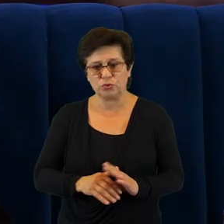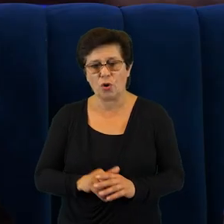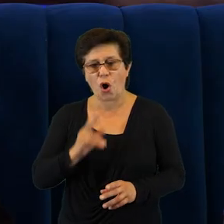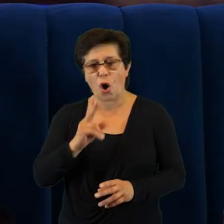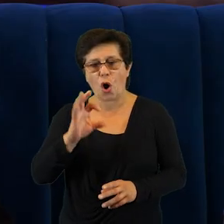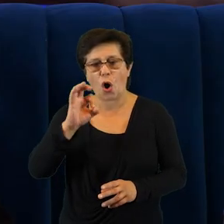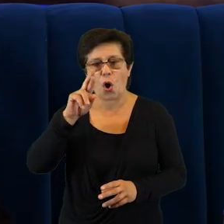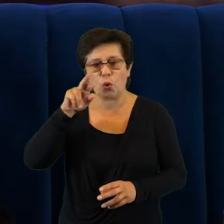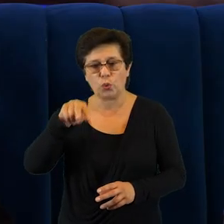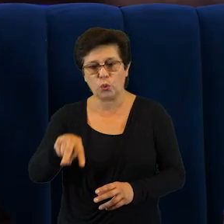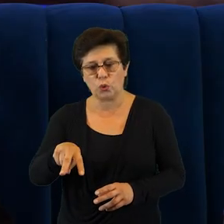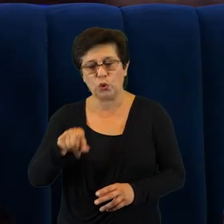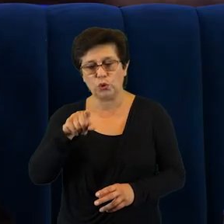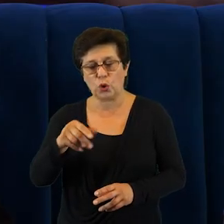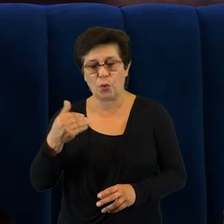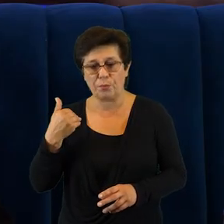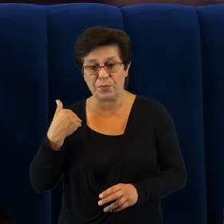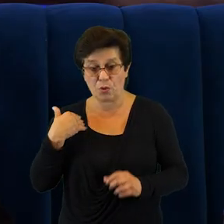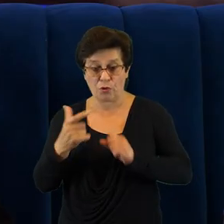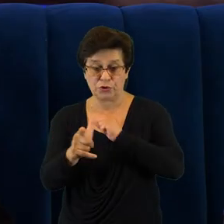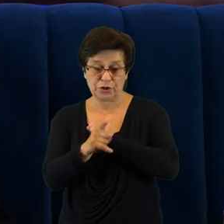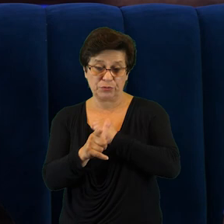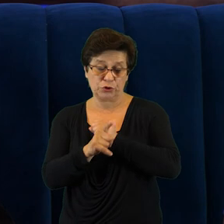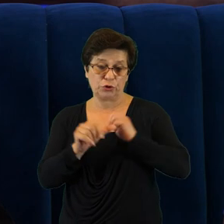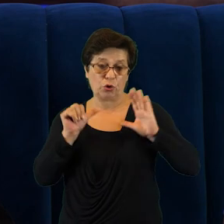Dlatego że to było latem 1976 roku,